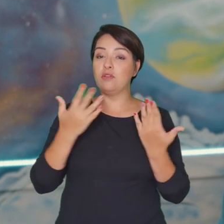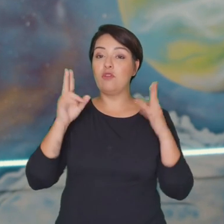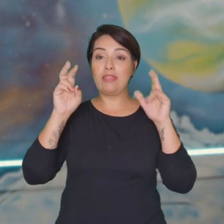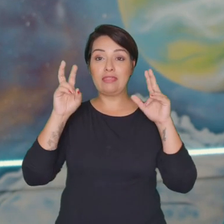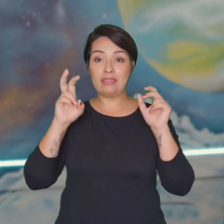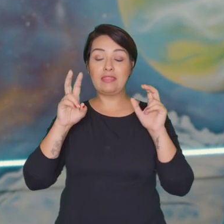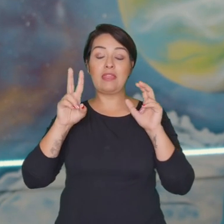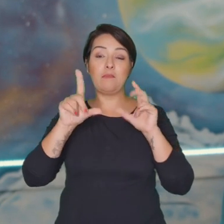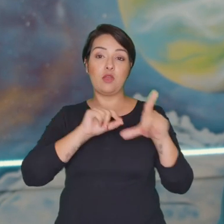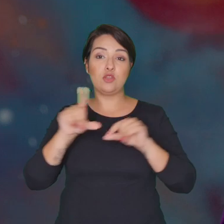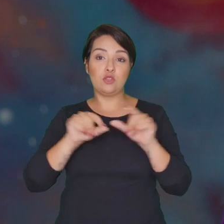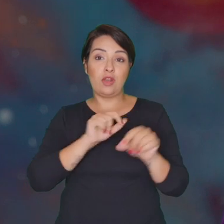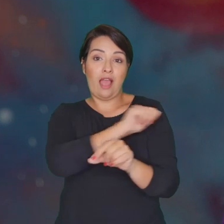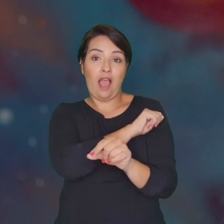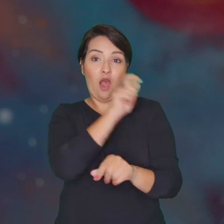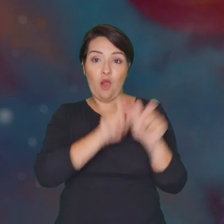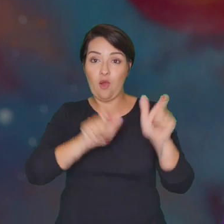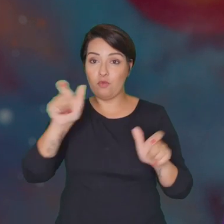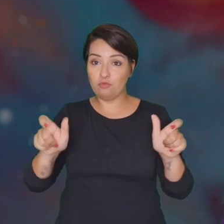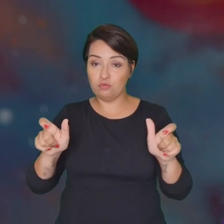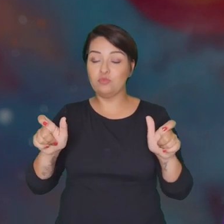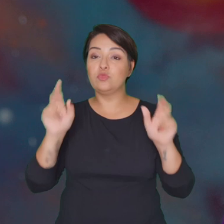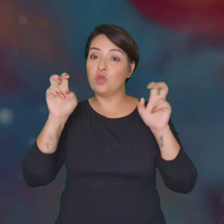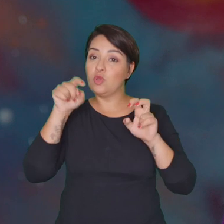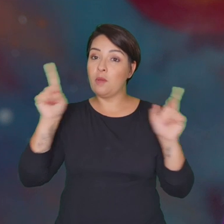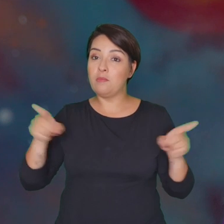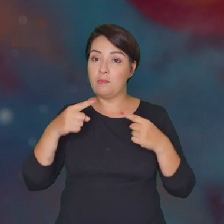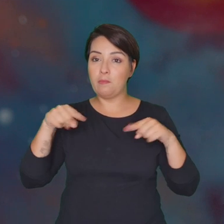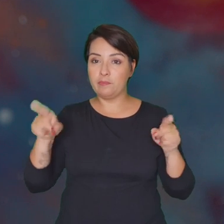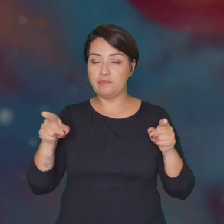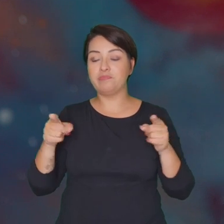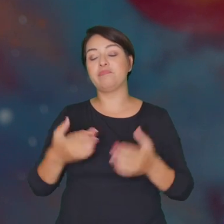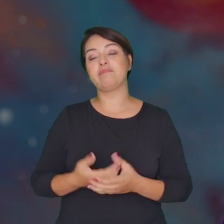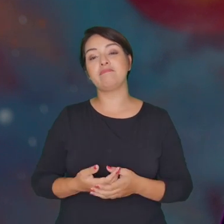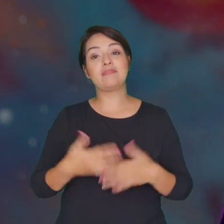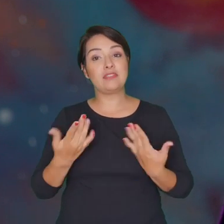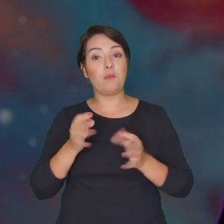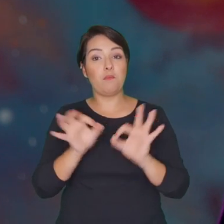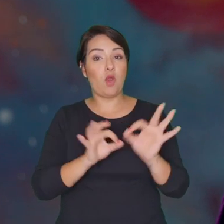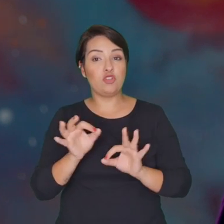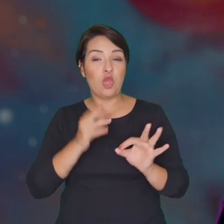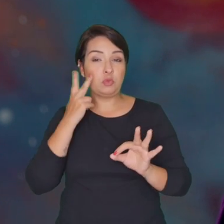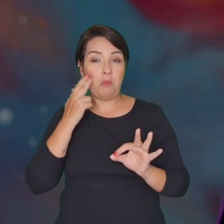a temática da música. Olha, é um projeto que não é muito comum a gente vê aqui nas escolas da redondeza, pelo menos.